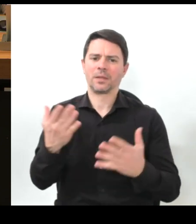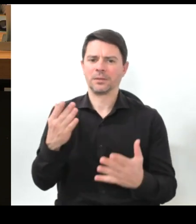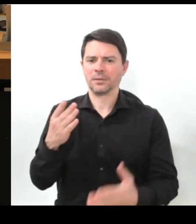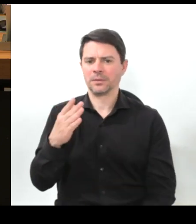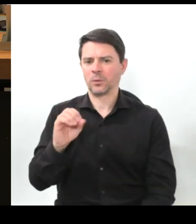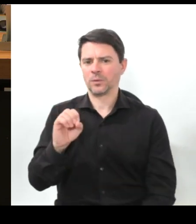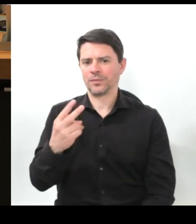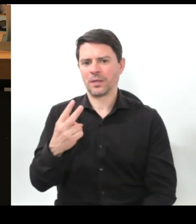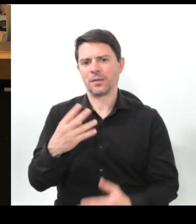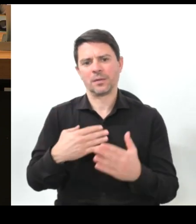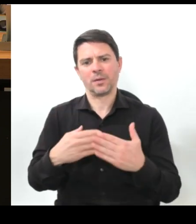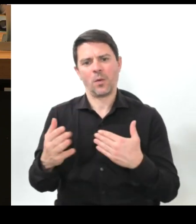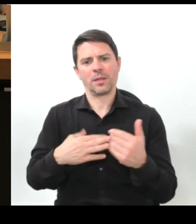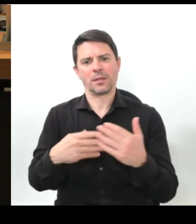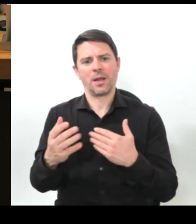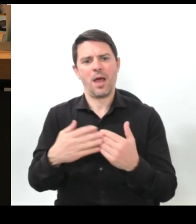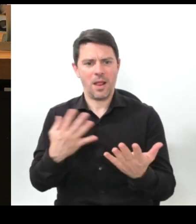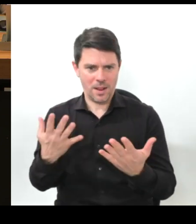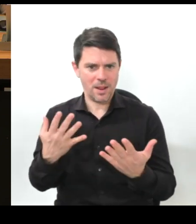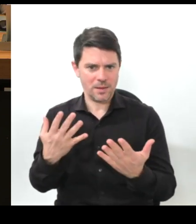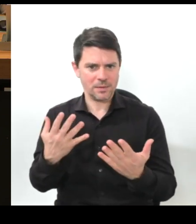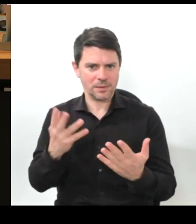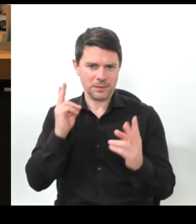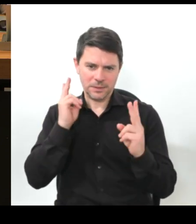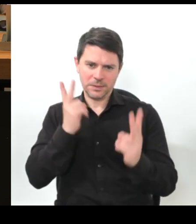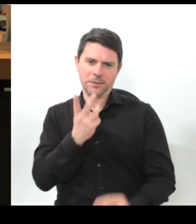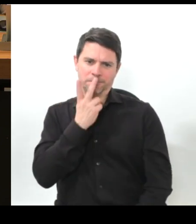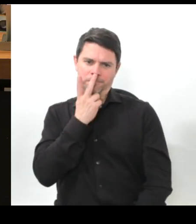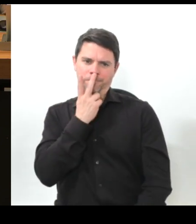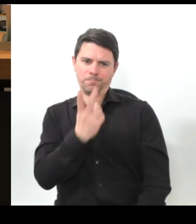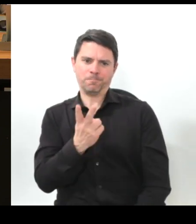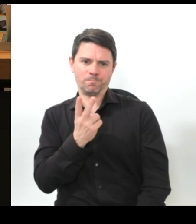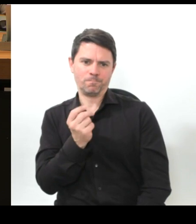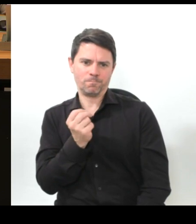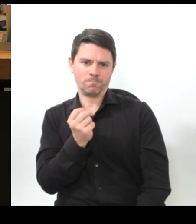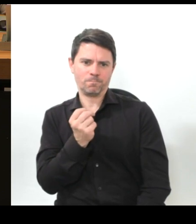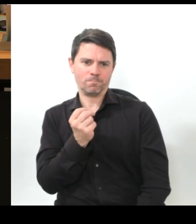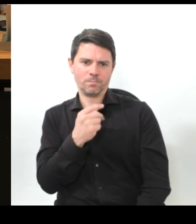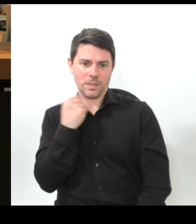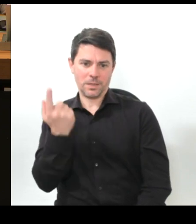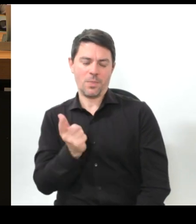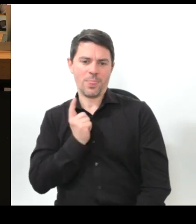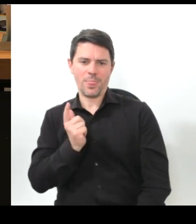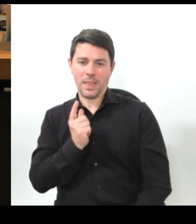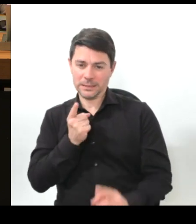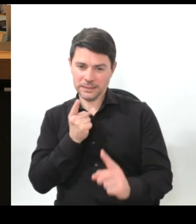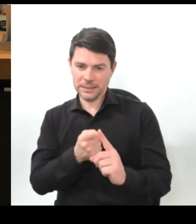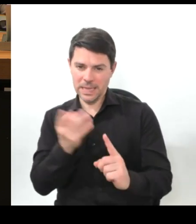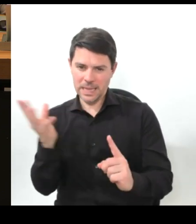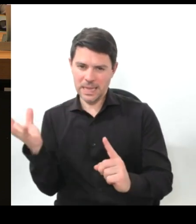die seit dem Jahr 2019 die CDU-Fraktion auch immer aktiv mit begleitet und unterstützt.